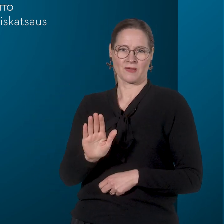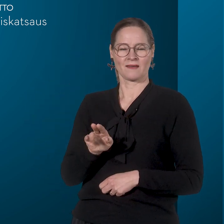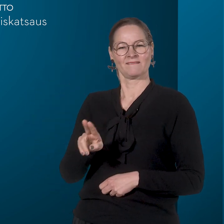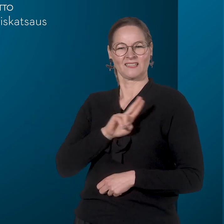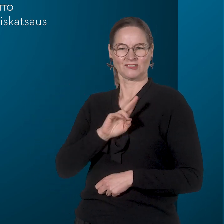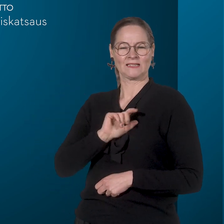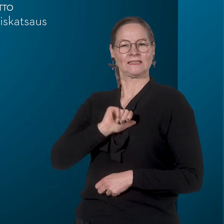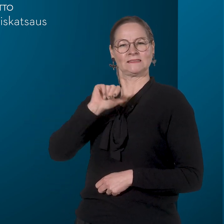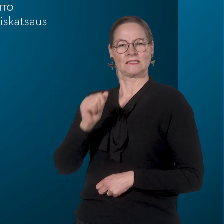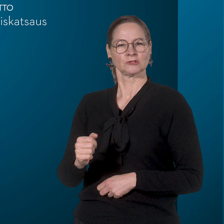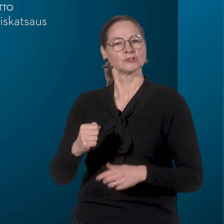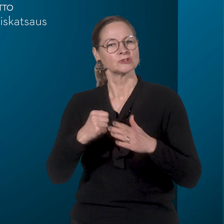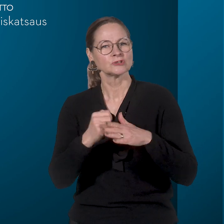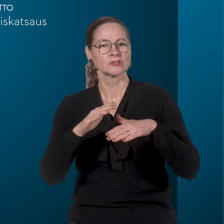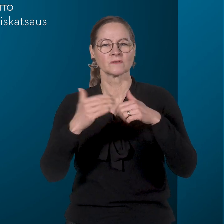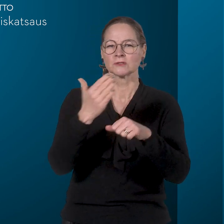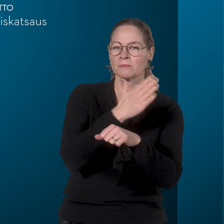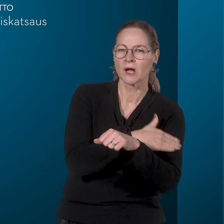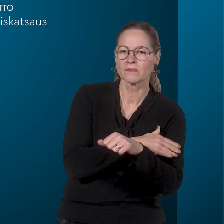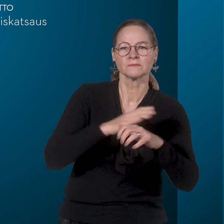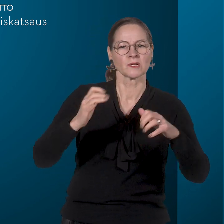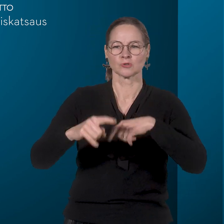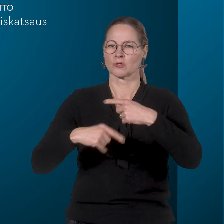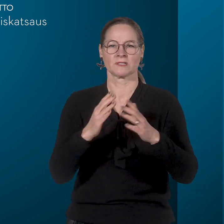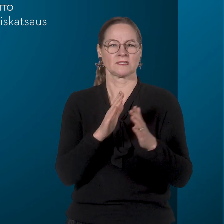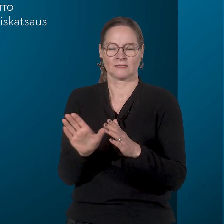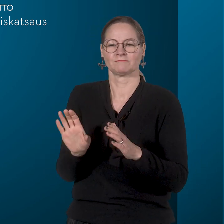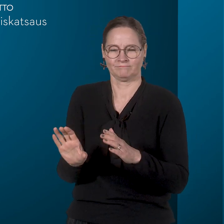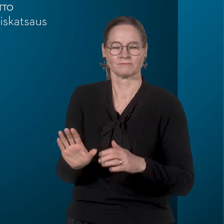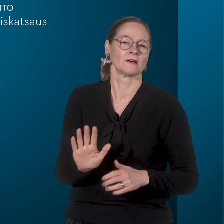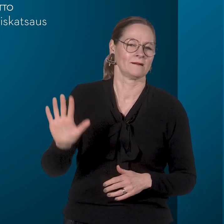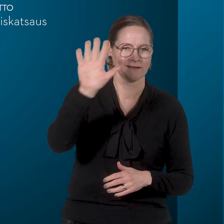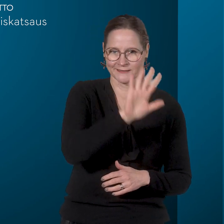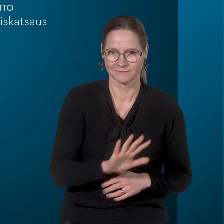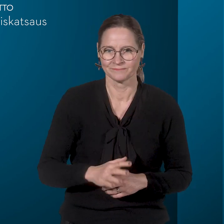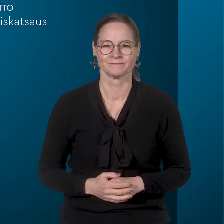joka vastaa itsenäisesti sosiaali- ja terveyspalveluiden - sekä pelastustoimen järjestämisestä.